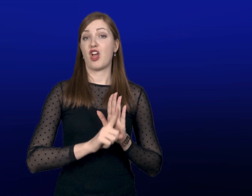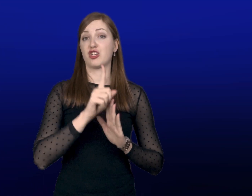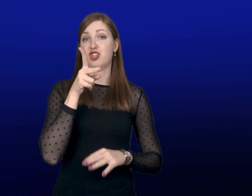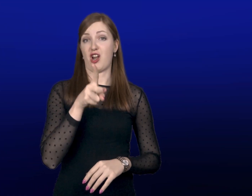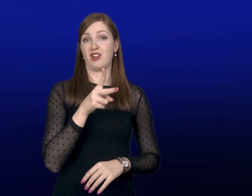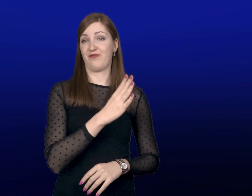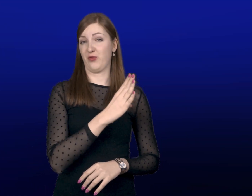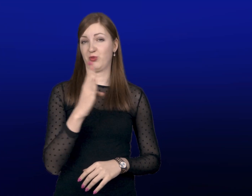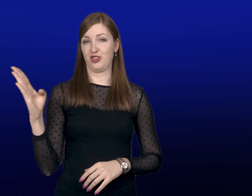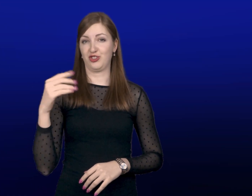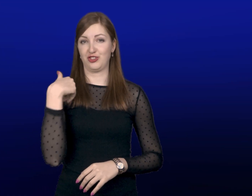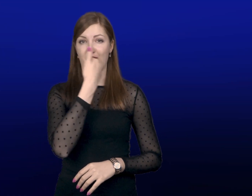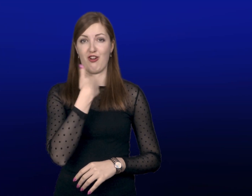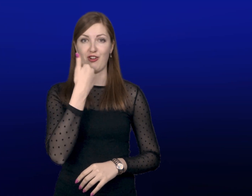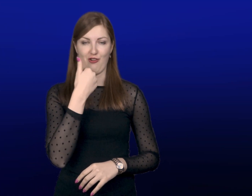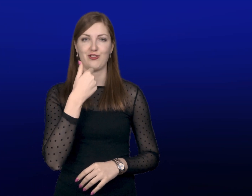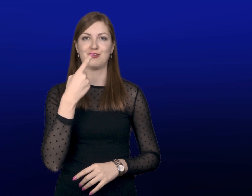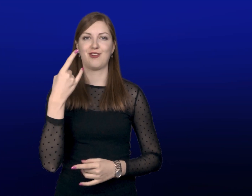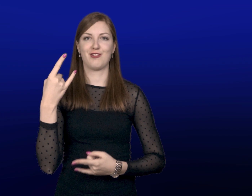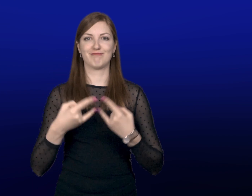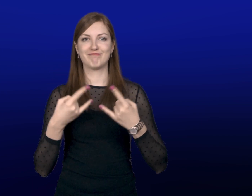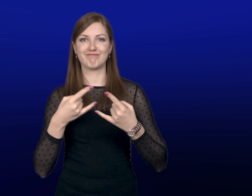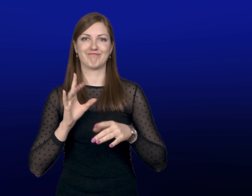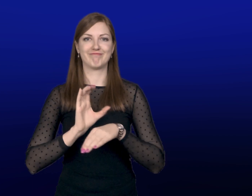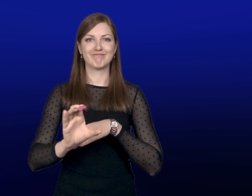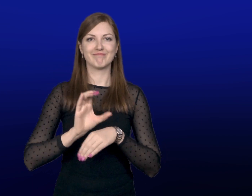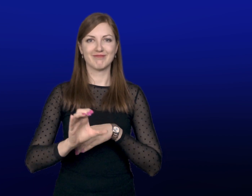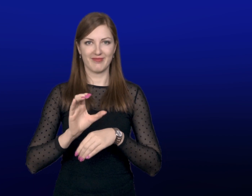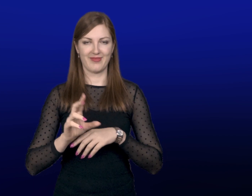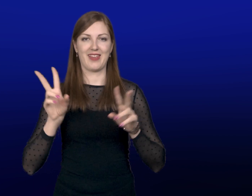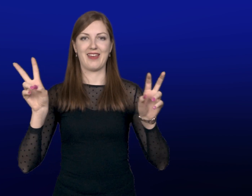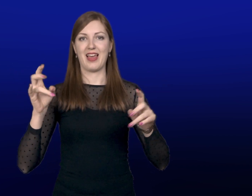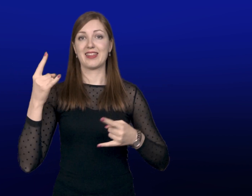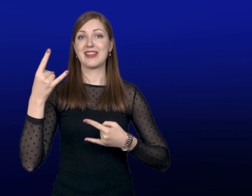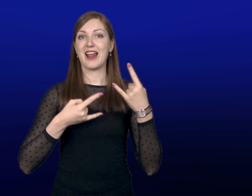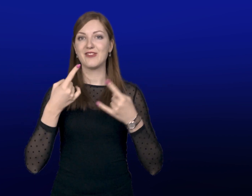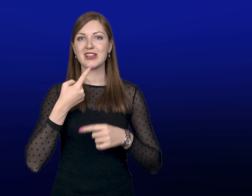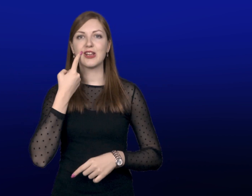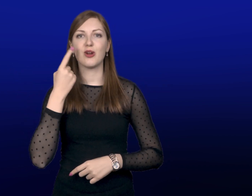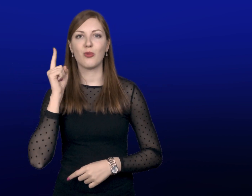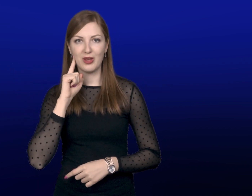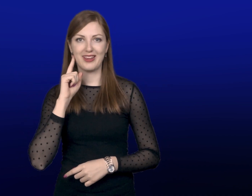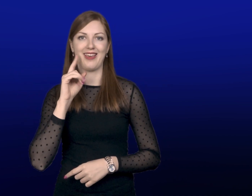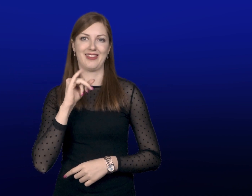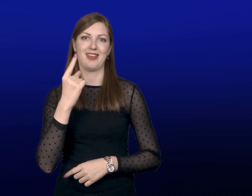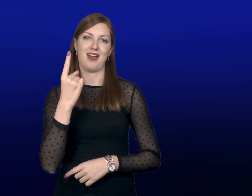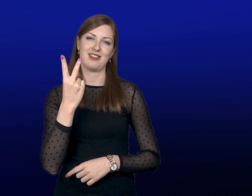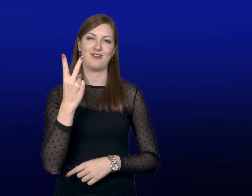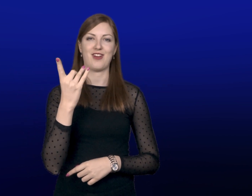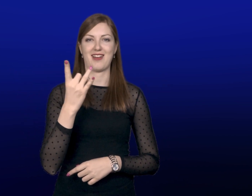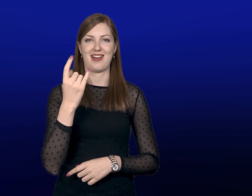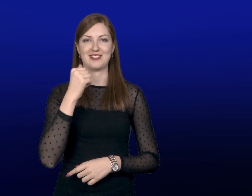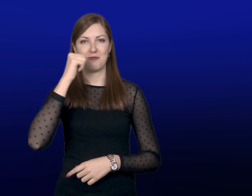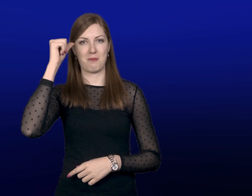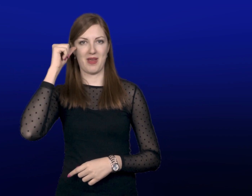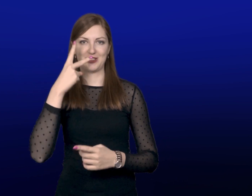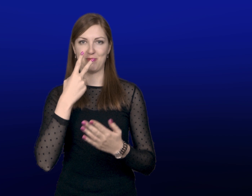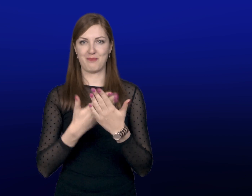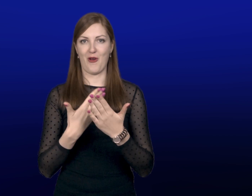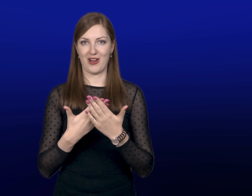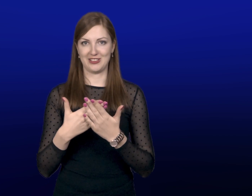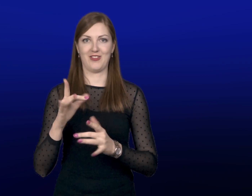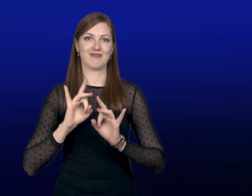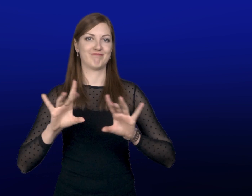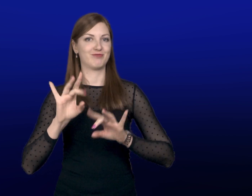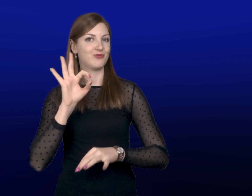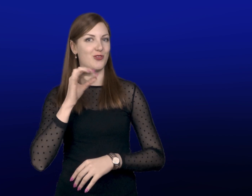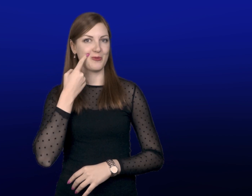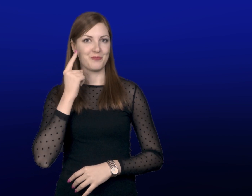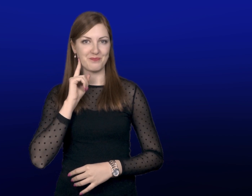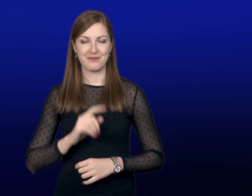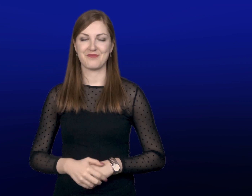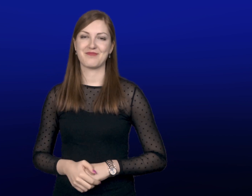В начале 2000-х передачи «Телевидения глухих» выходили в эфир каждое воскресенье, затем 1–2 раза в месяц.